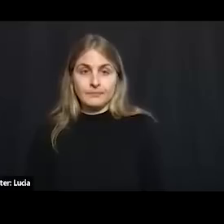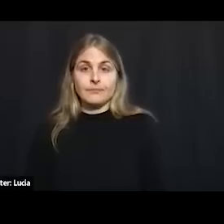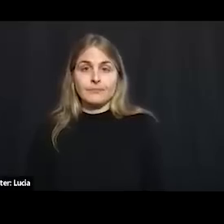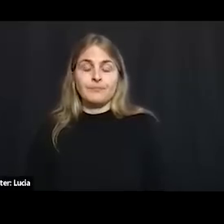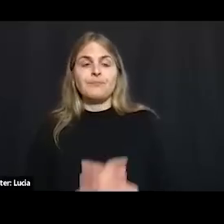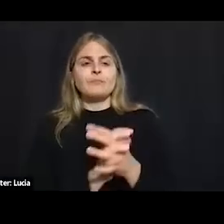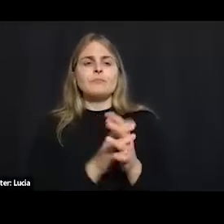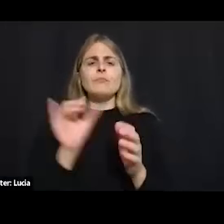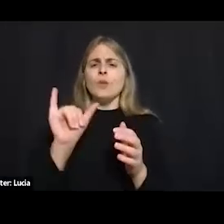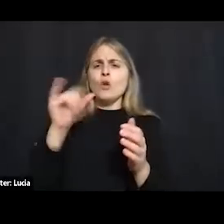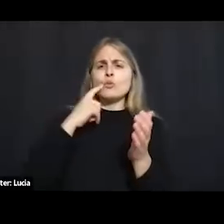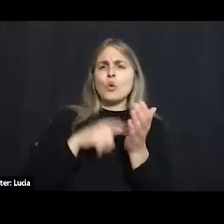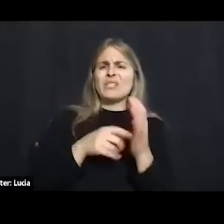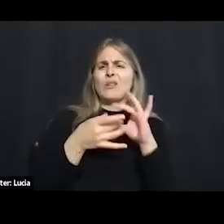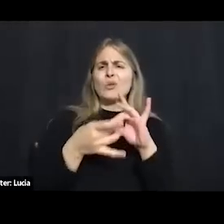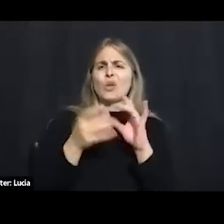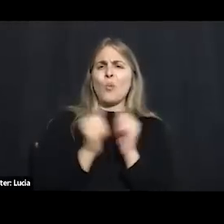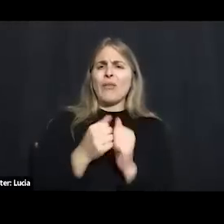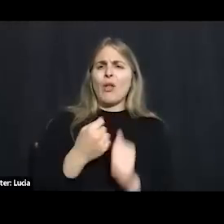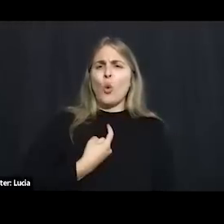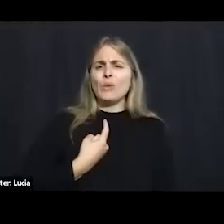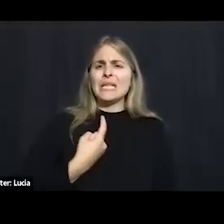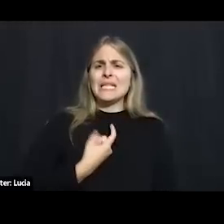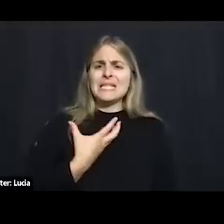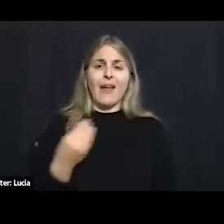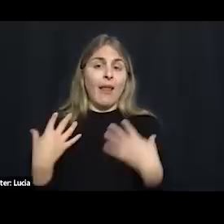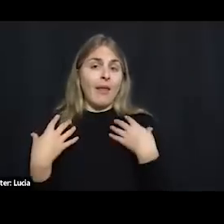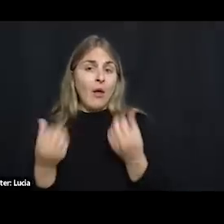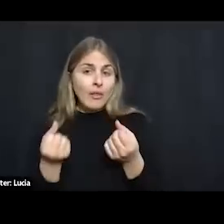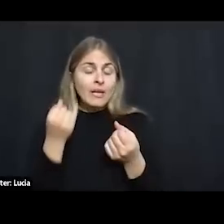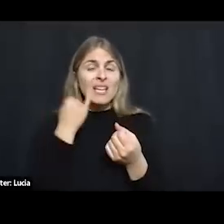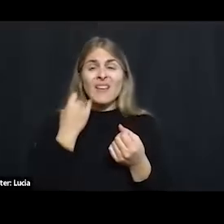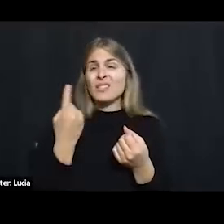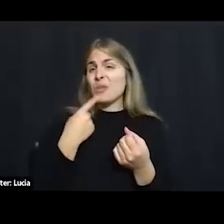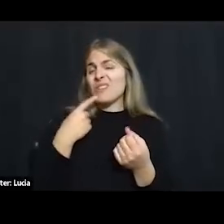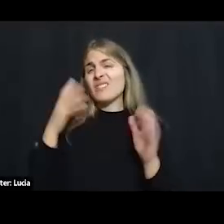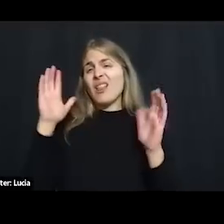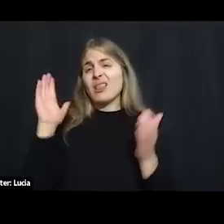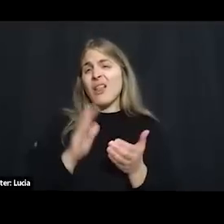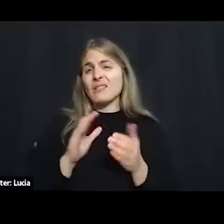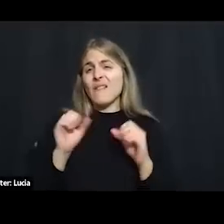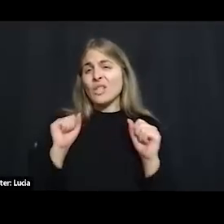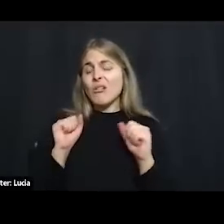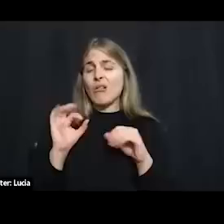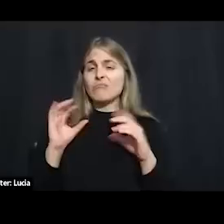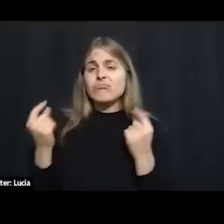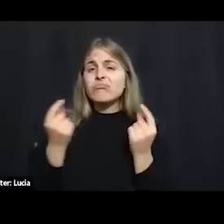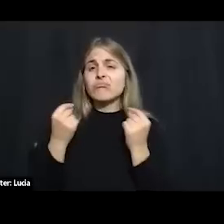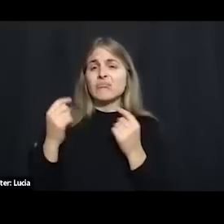También vimos una relación entre la soledad y la salud. Los participantes con menor funcionamiento físico, mayor número total de condiciones de salud física